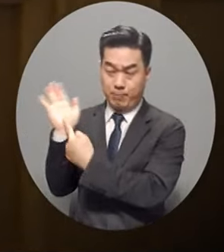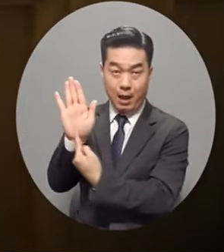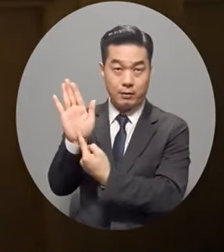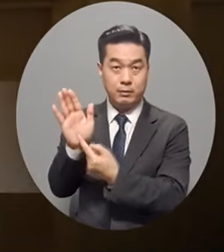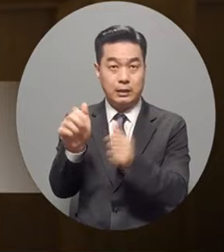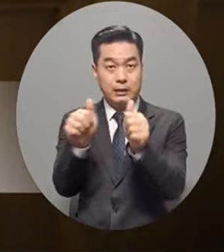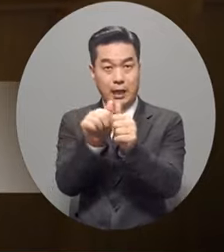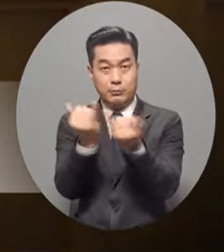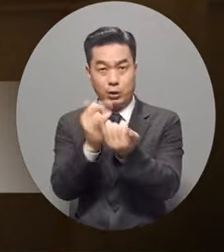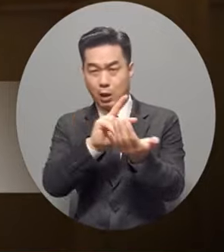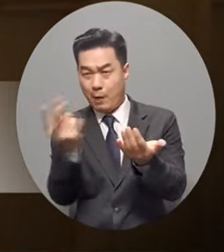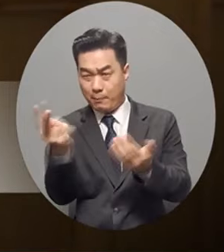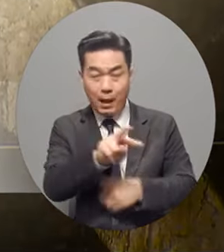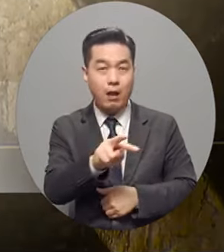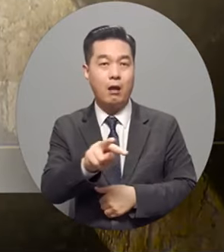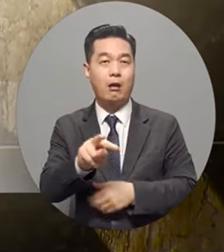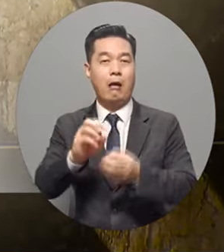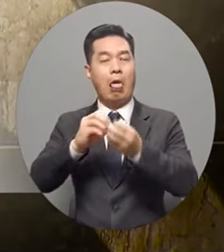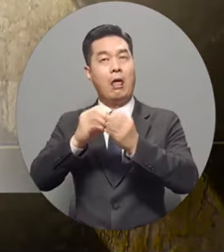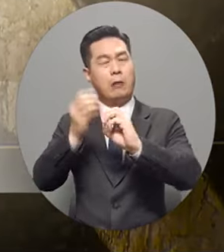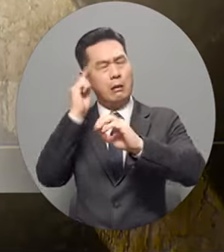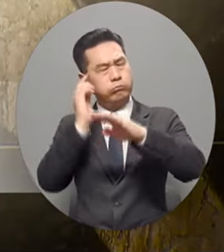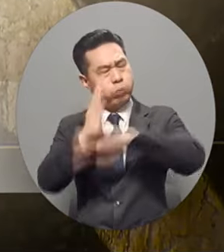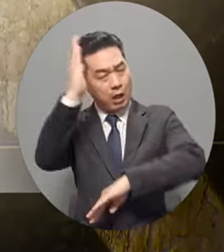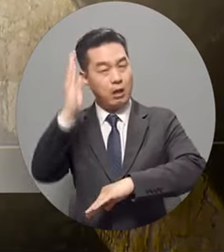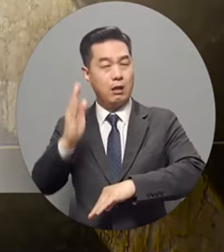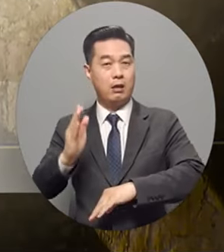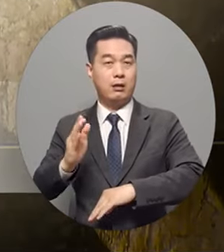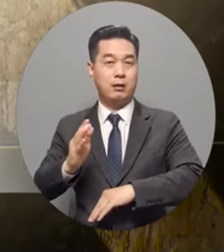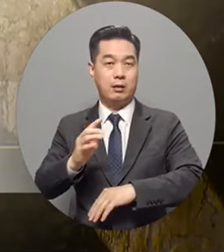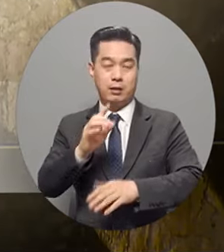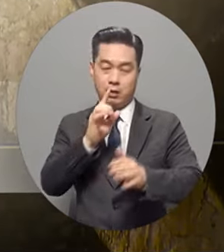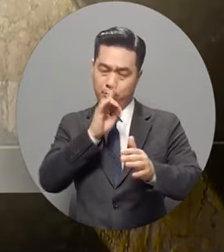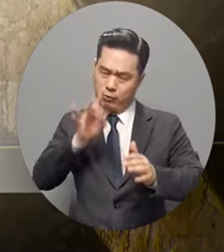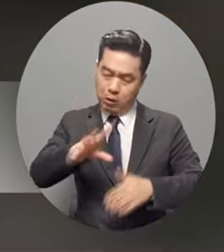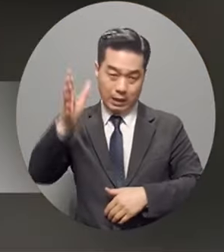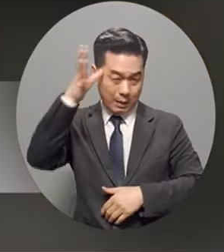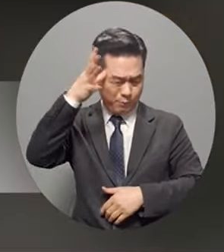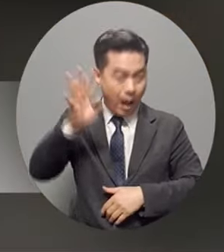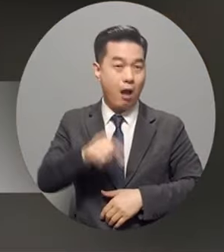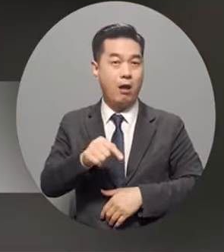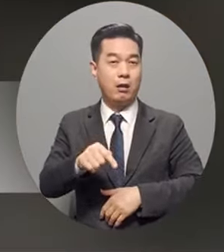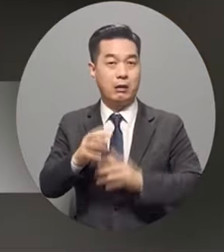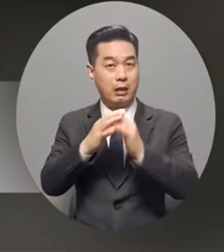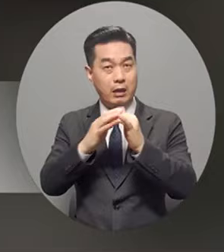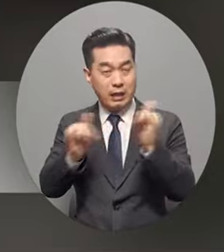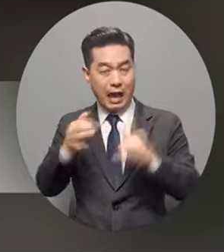재판부는 특히 성별까지 왔다 갔다 한 막장의 현실은 소설가의 상상을 훌쩍